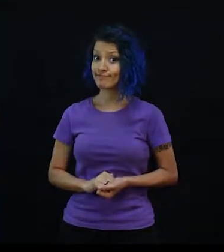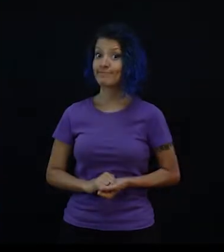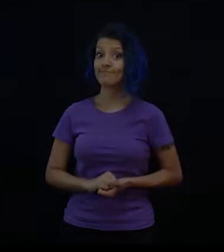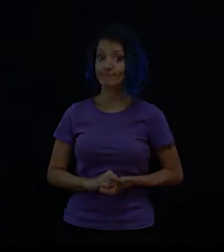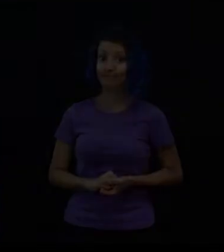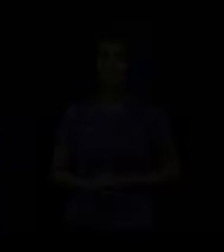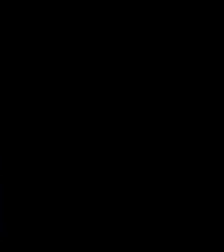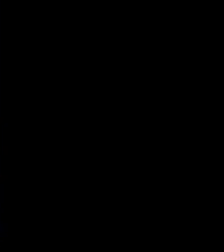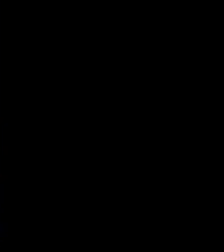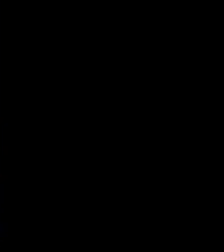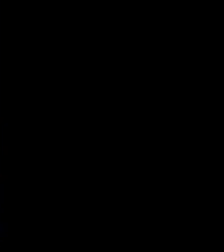Olha só,